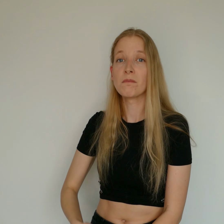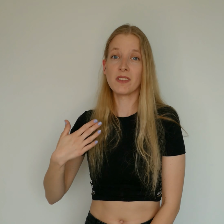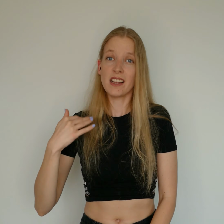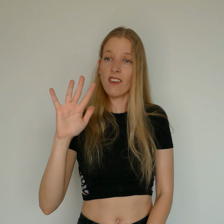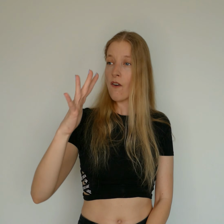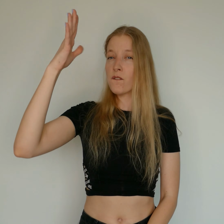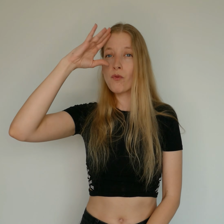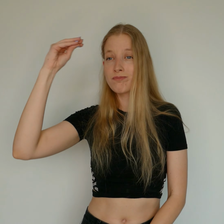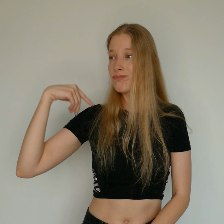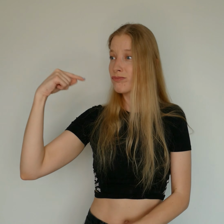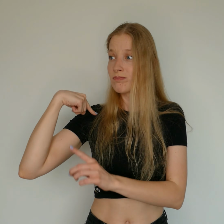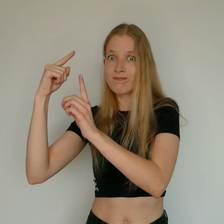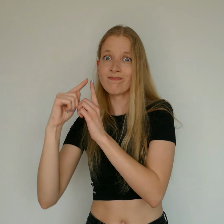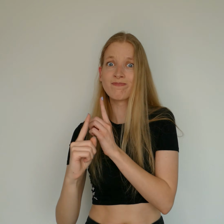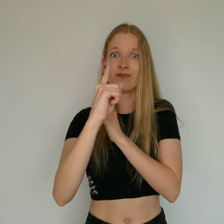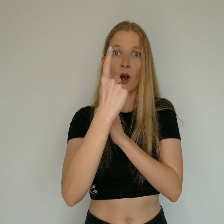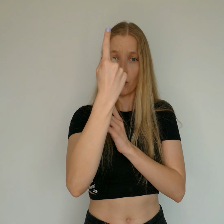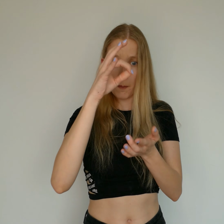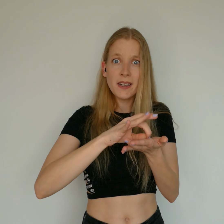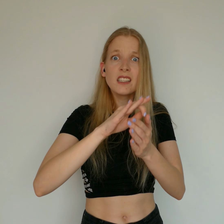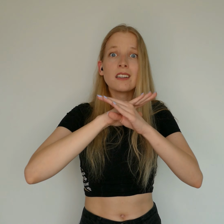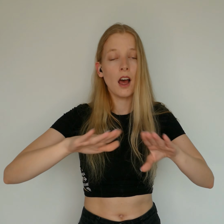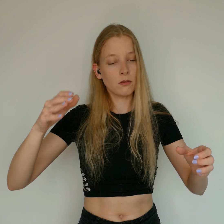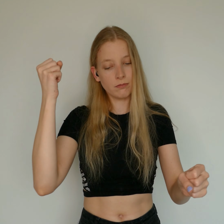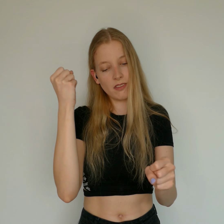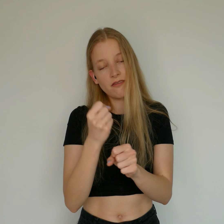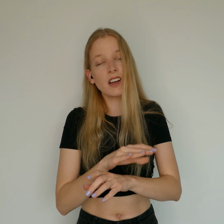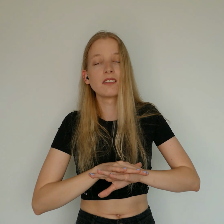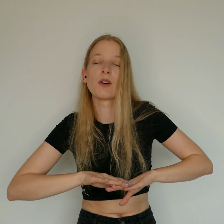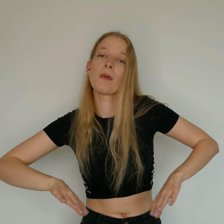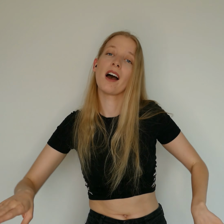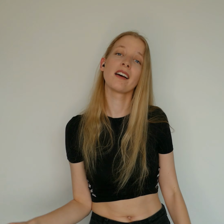Ich war einer von fünf Jungs "One Minute" aus, dann war's vorbei